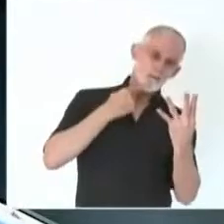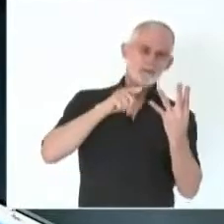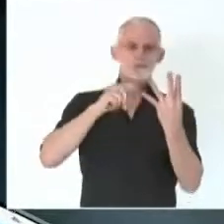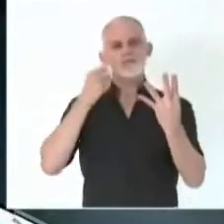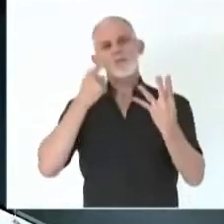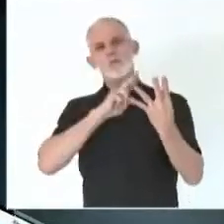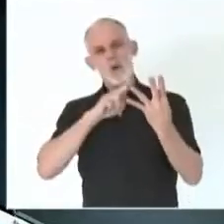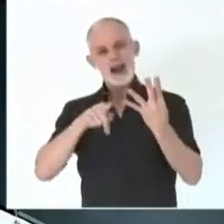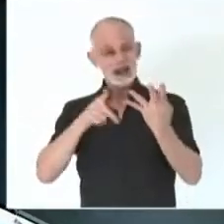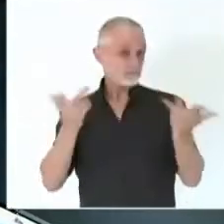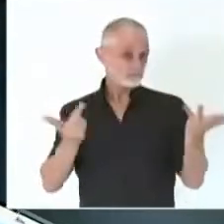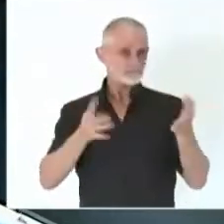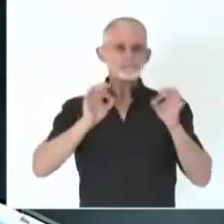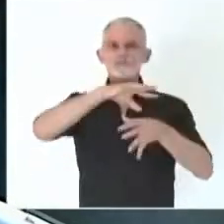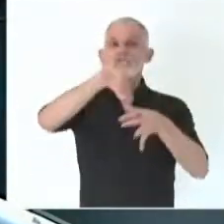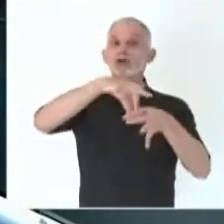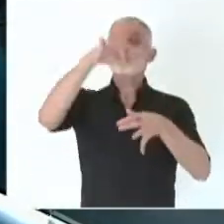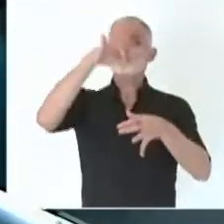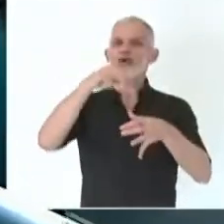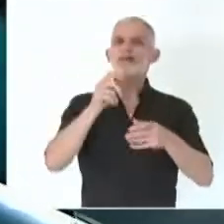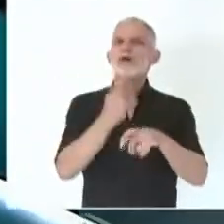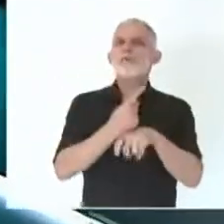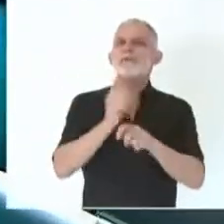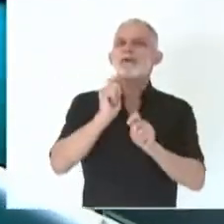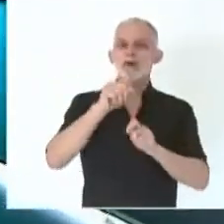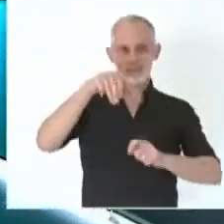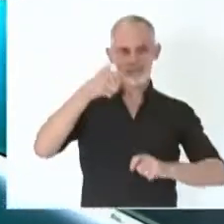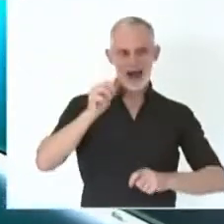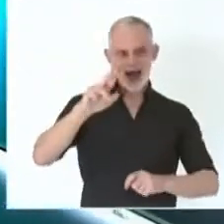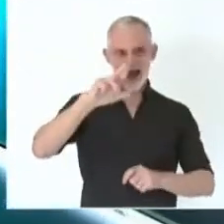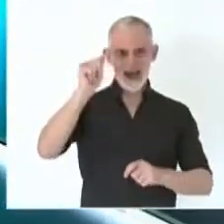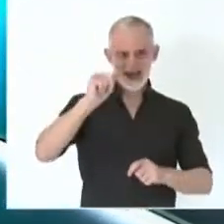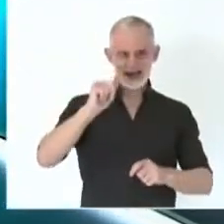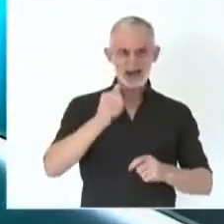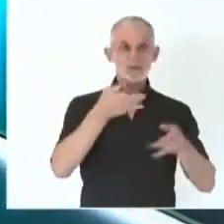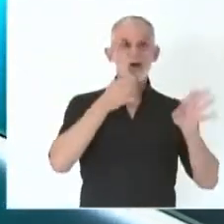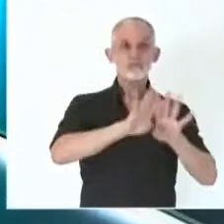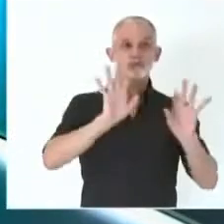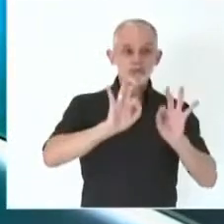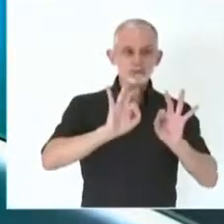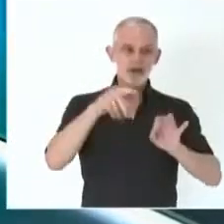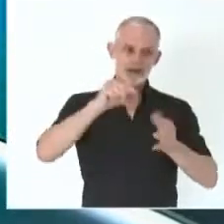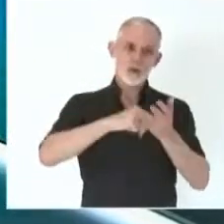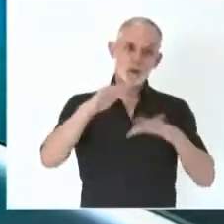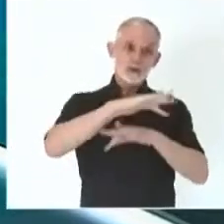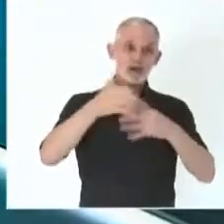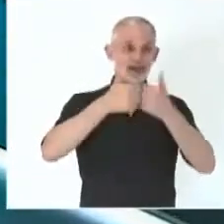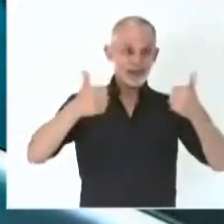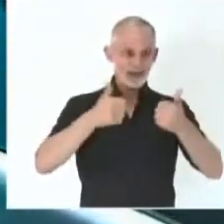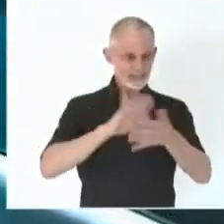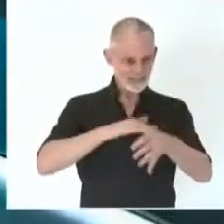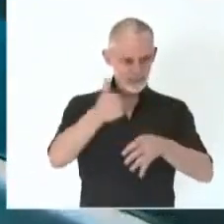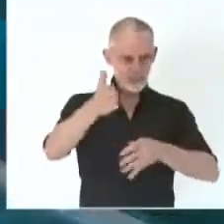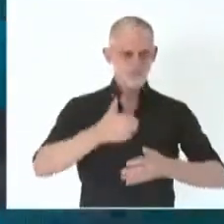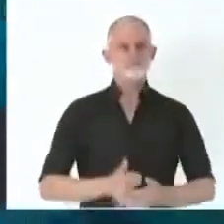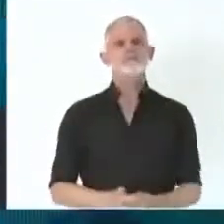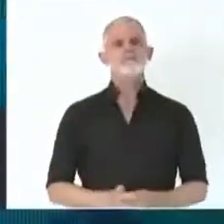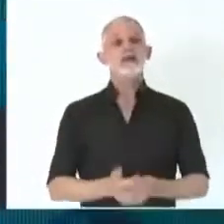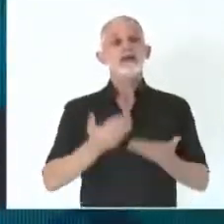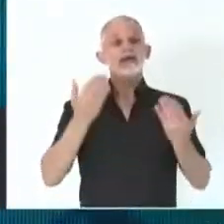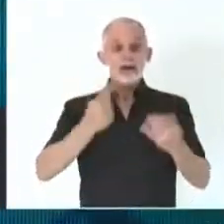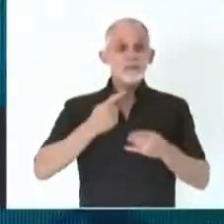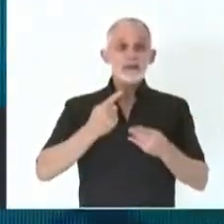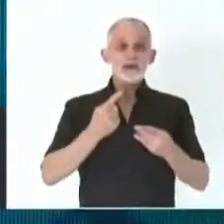LAS CONCLUSIONES DE CADA UNO DE